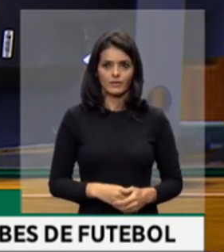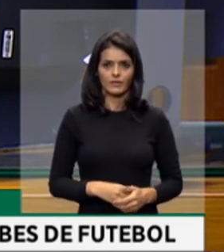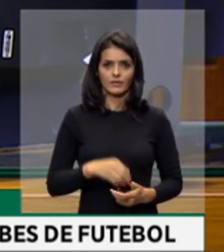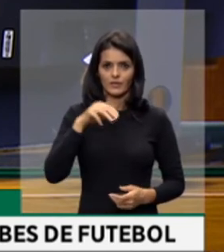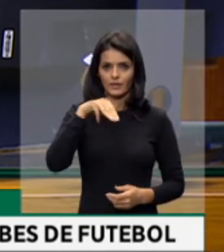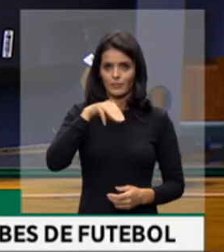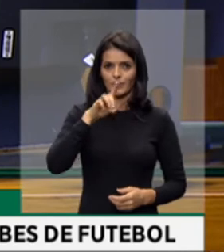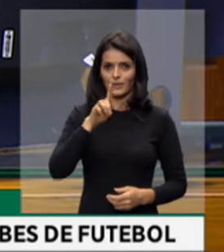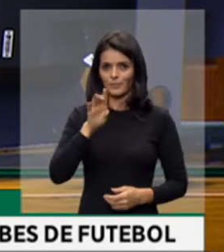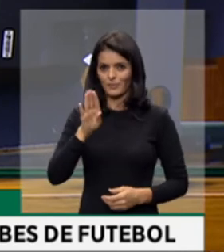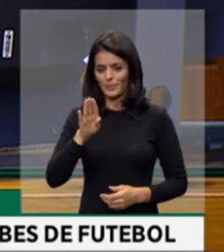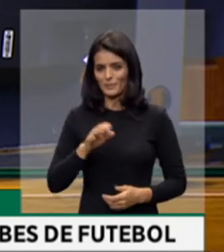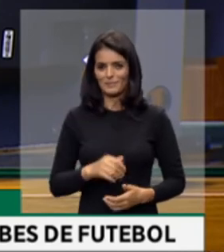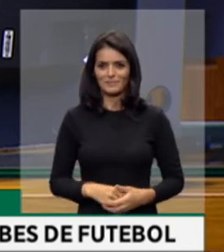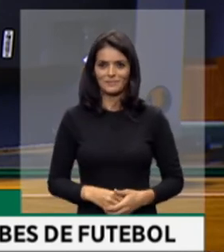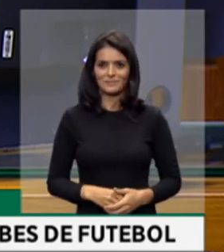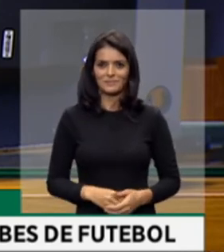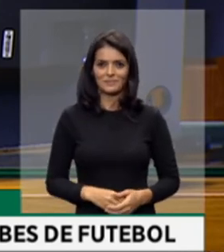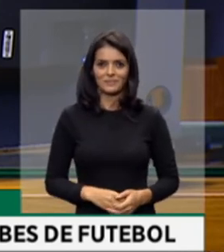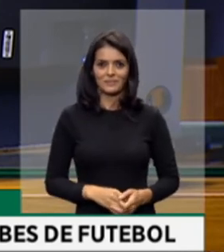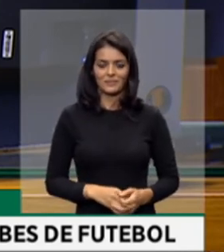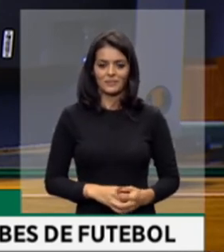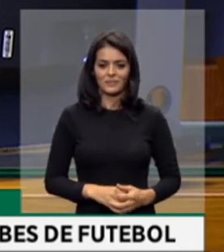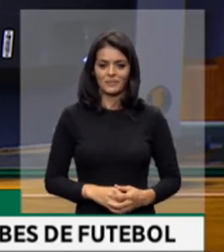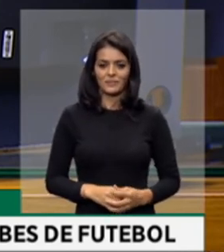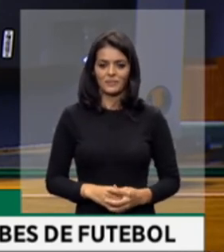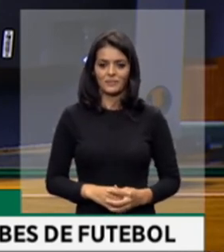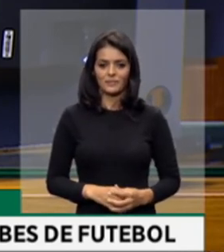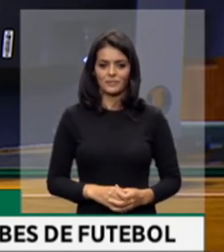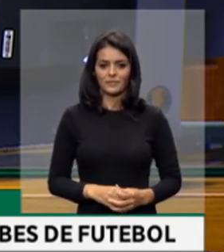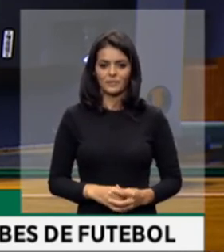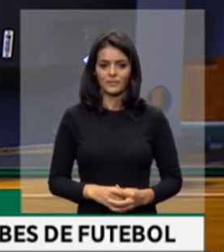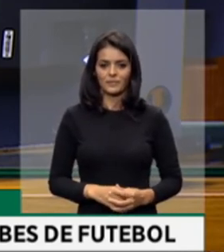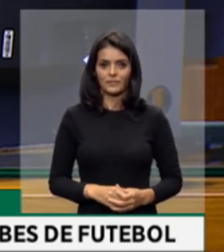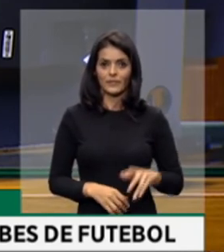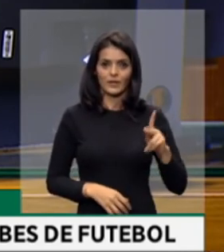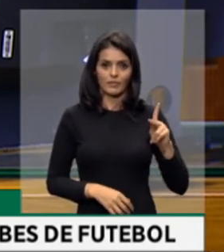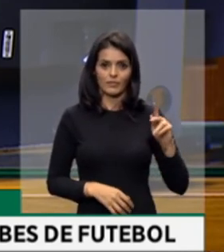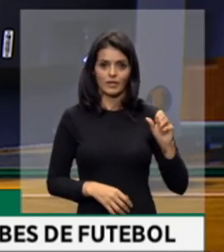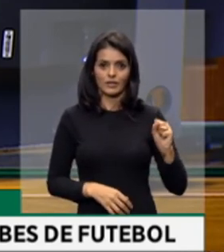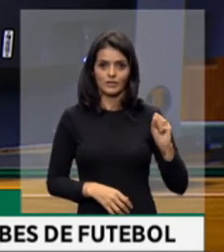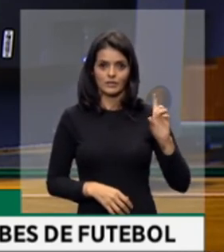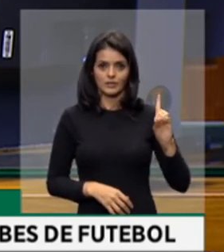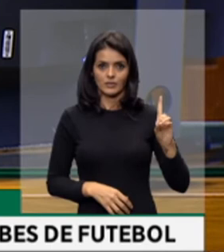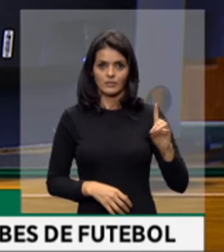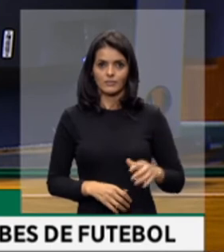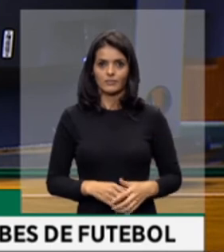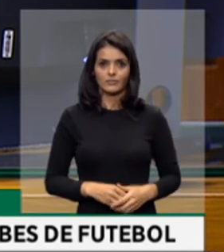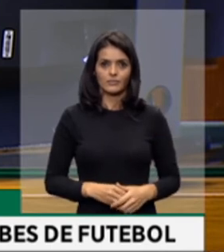PSL? -- [DEPUTADO]: SENHOR PRESIDENTE, O BLOCO PSL, PTB, PROS, DE MANEIRA ABSOLUTAMENTE RESPEITÁVEL, COM O AUTOR DA EMENDA, VOTA NÃO, SENHOR